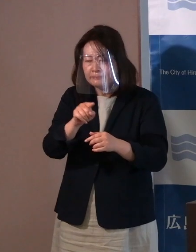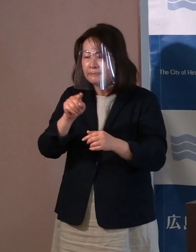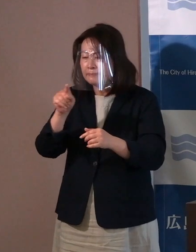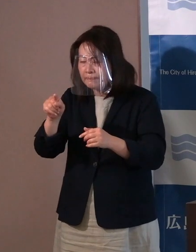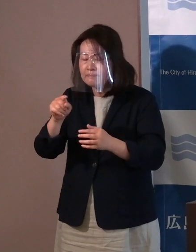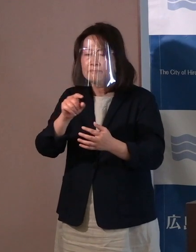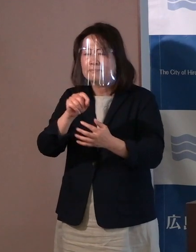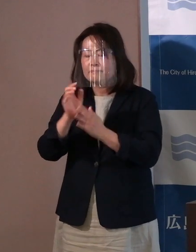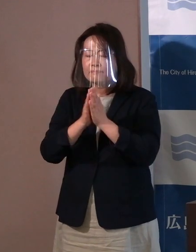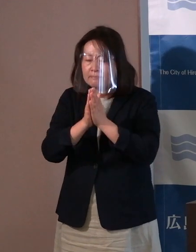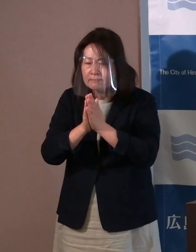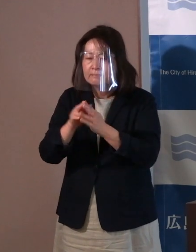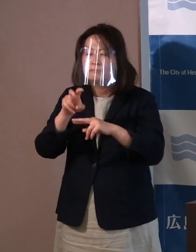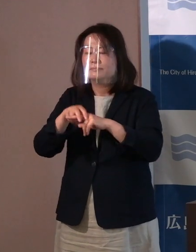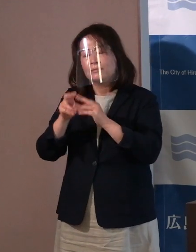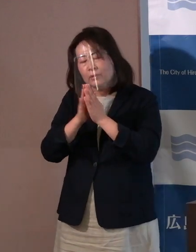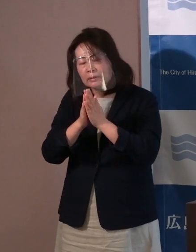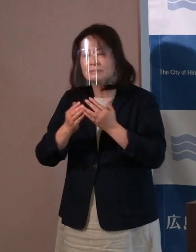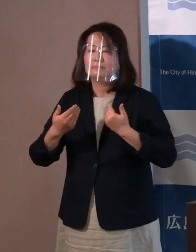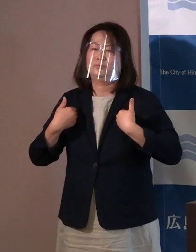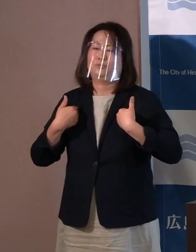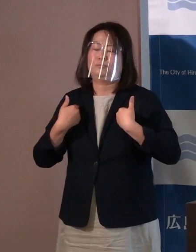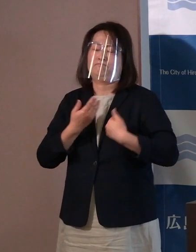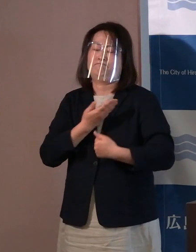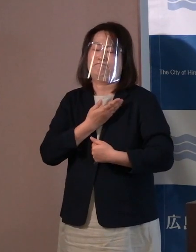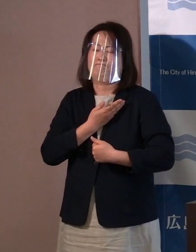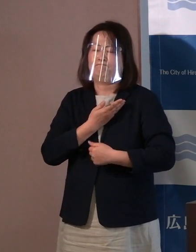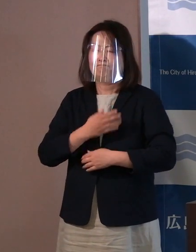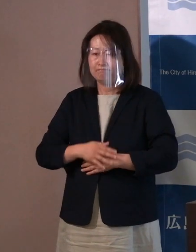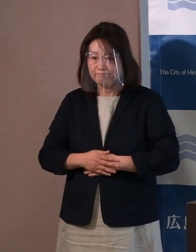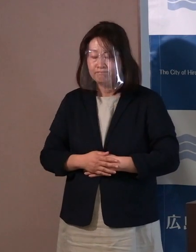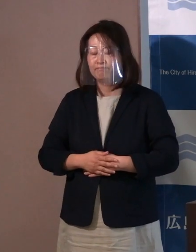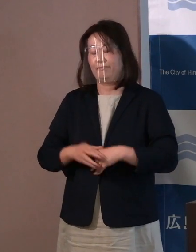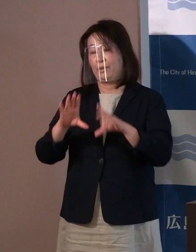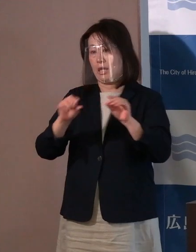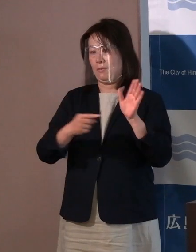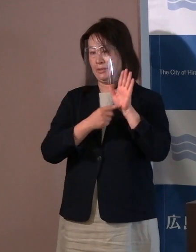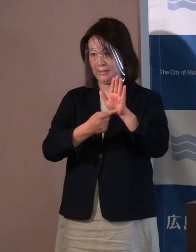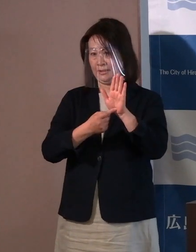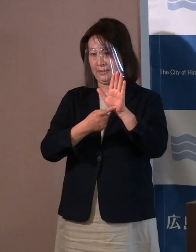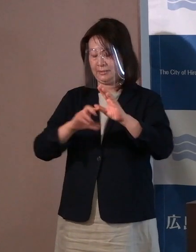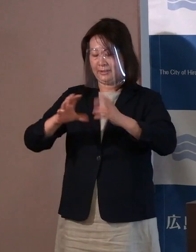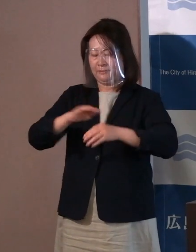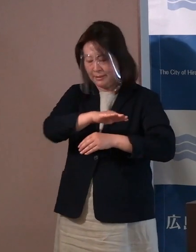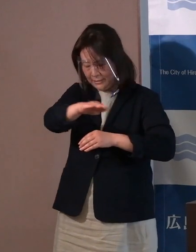そういう意味で､ 平和宣言が世界の多くの方に届くように